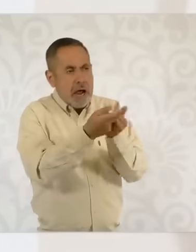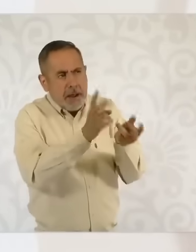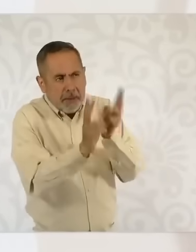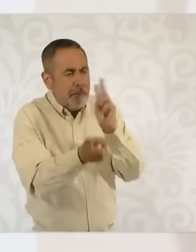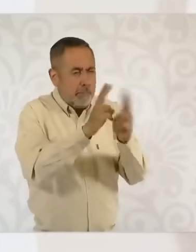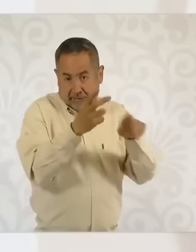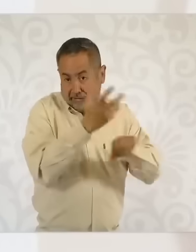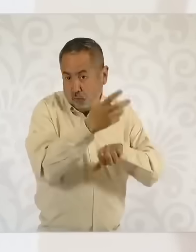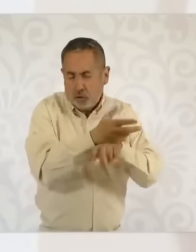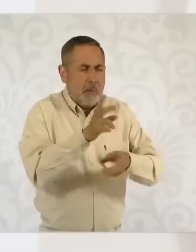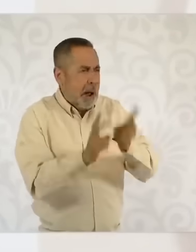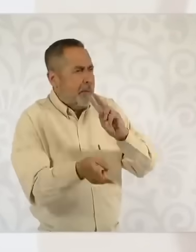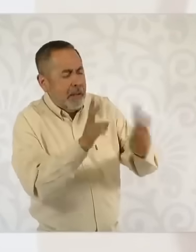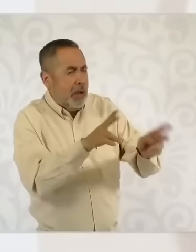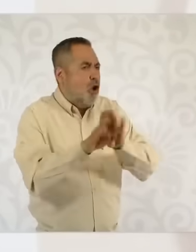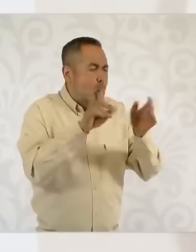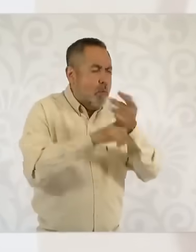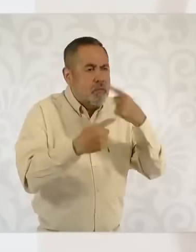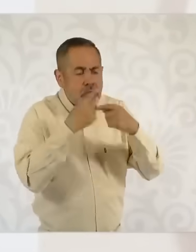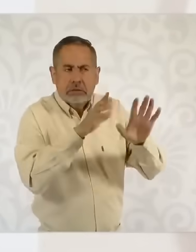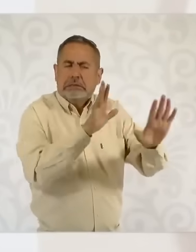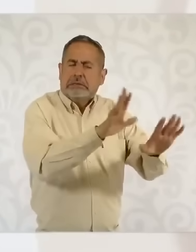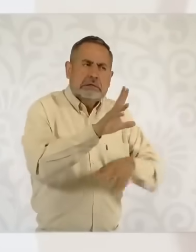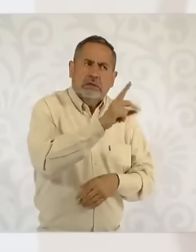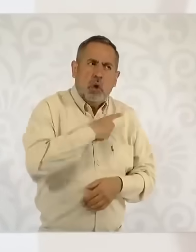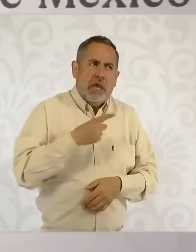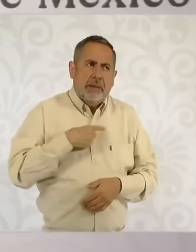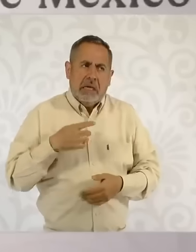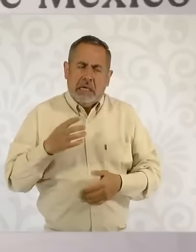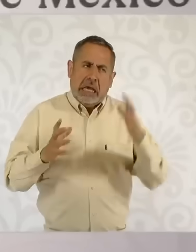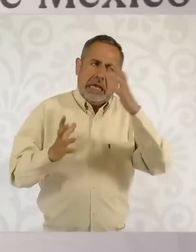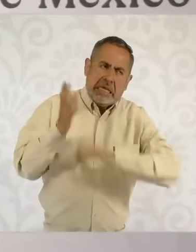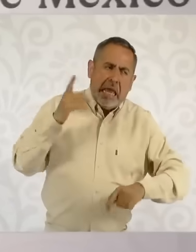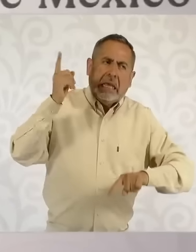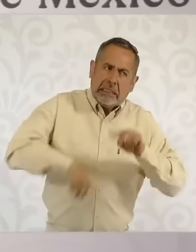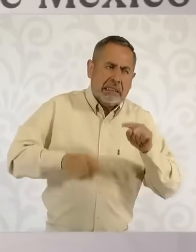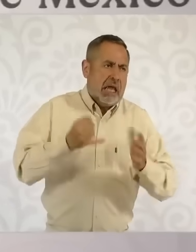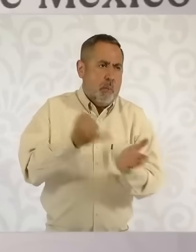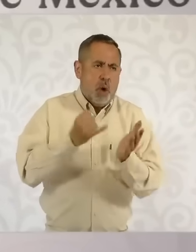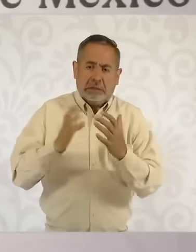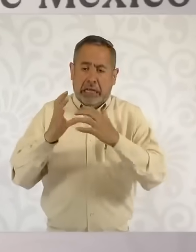explicar pues que este era un una situación que no beneficiaba a Estados Unidos y no beneficiaba a